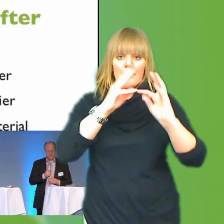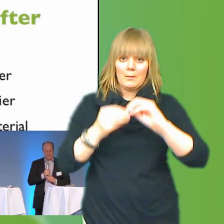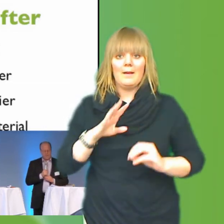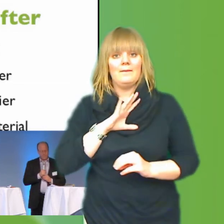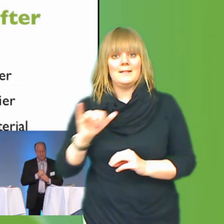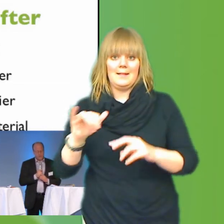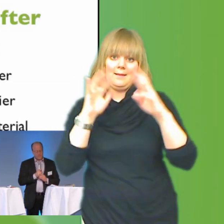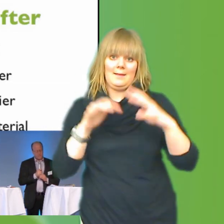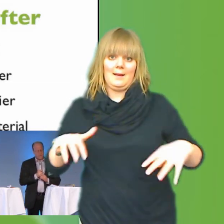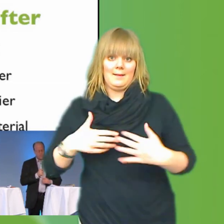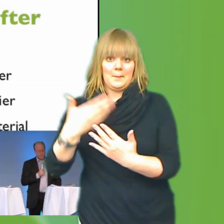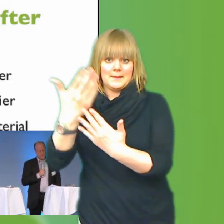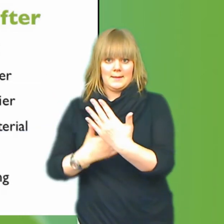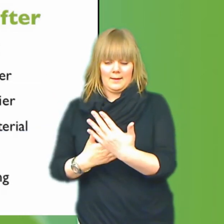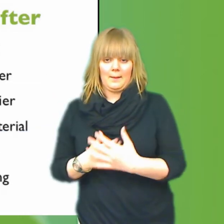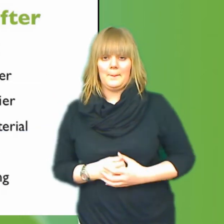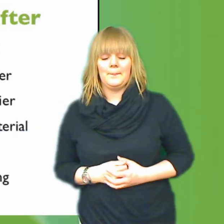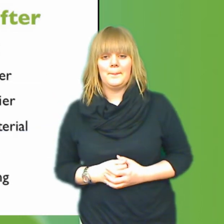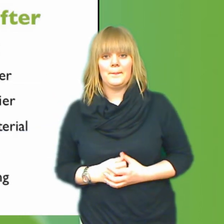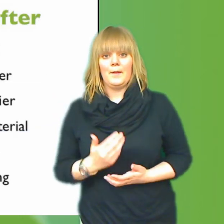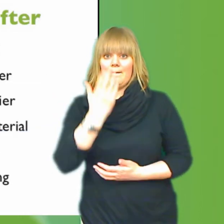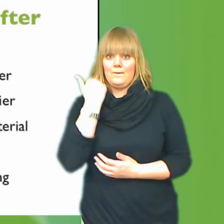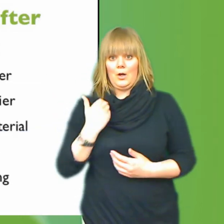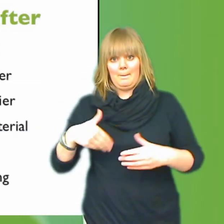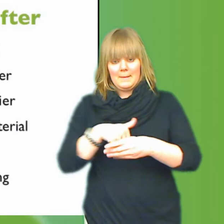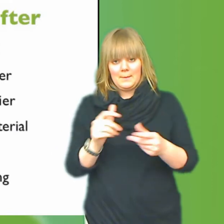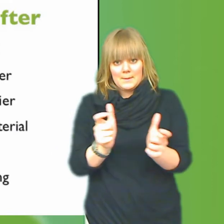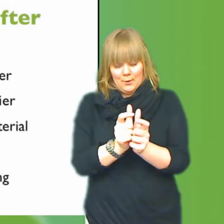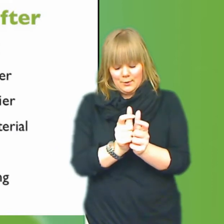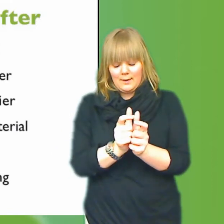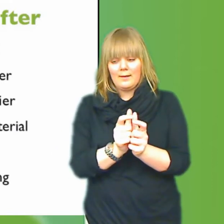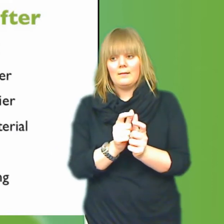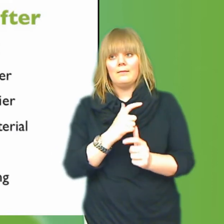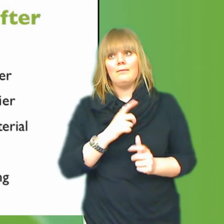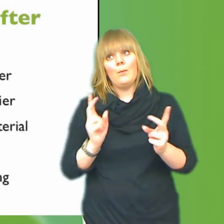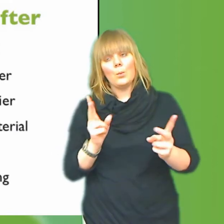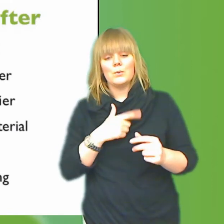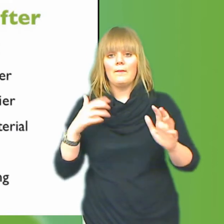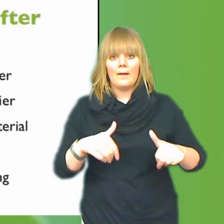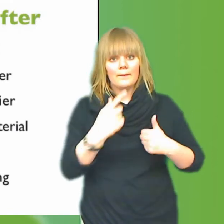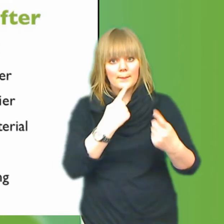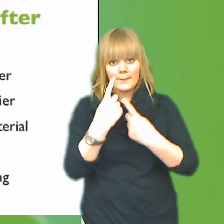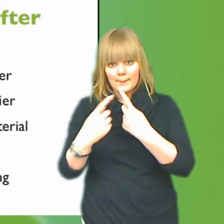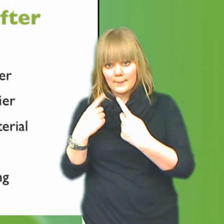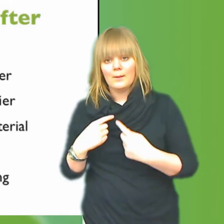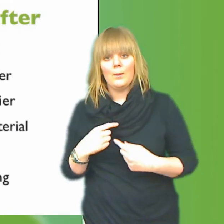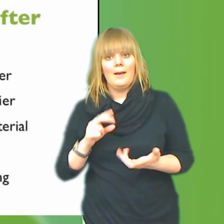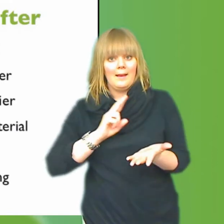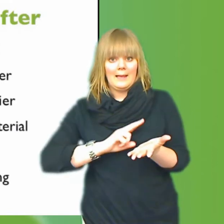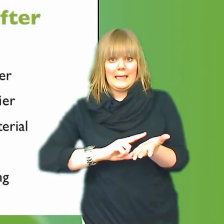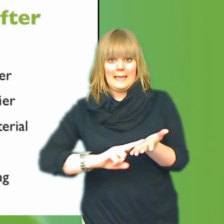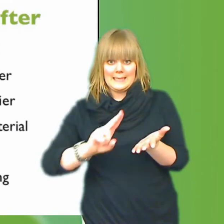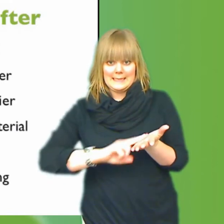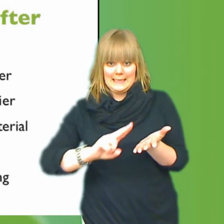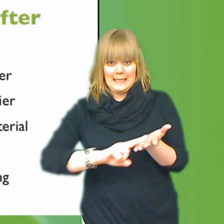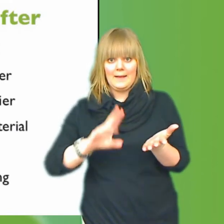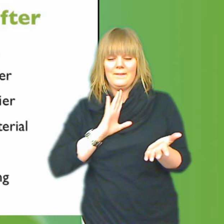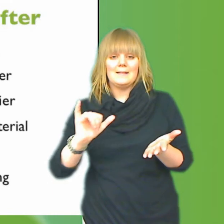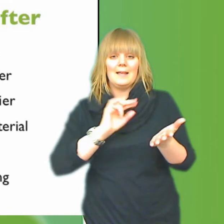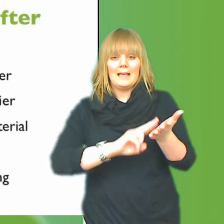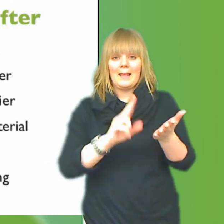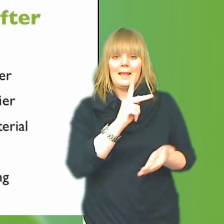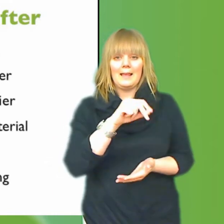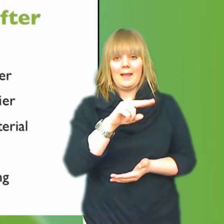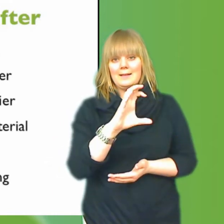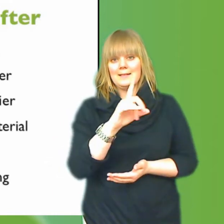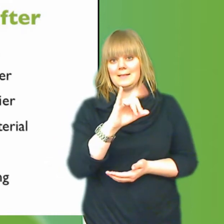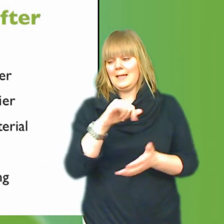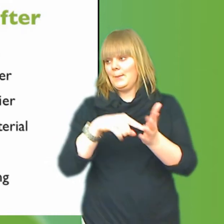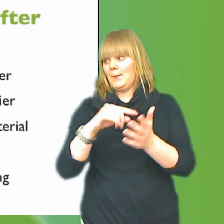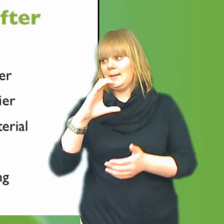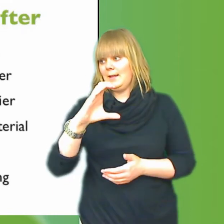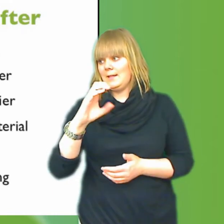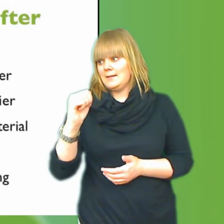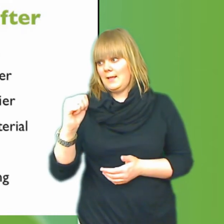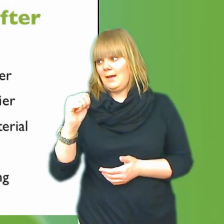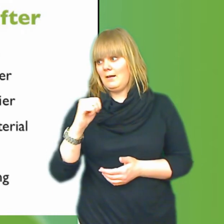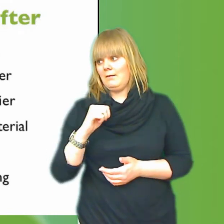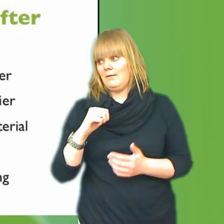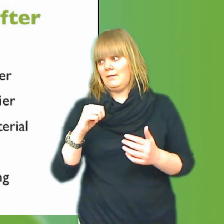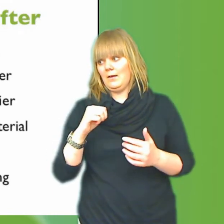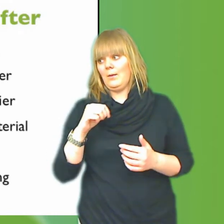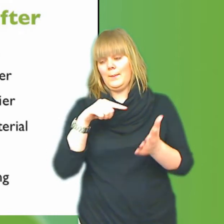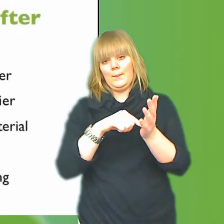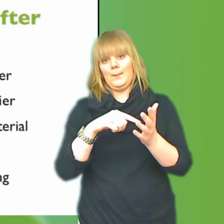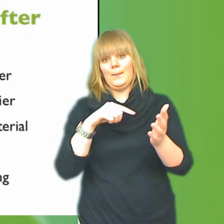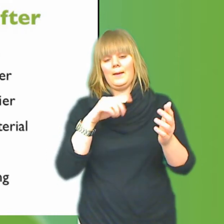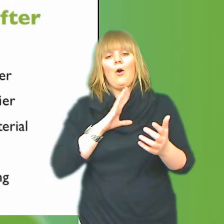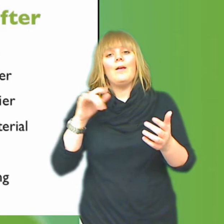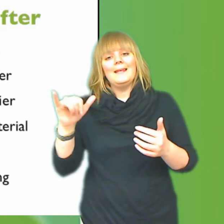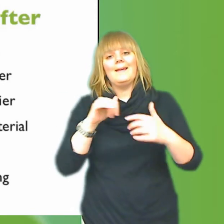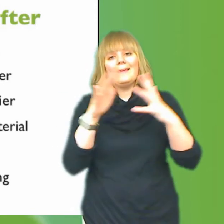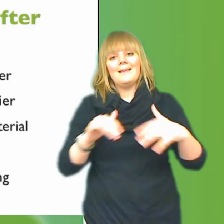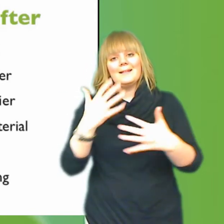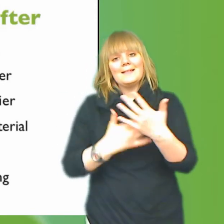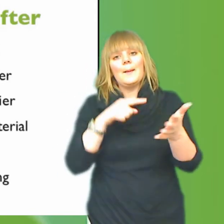Kansliet som finns på.SE ska lyfta fram de goda exemplena i landet.